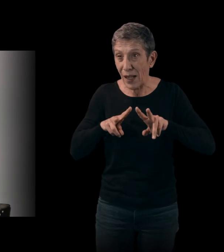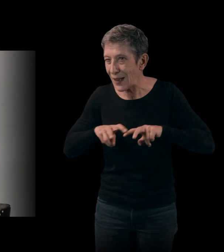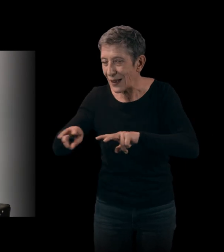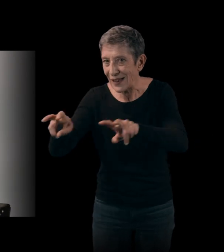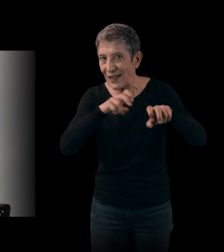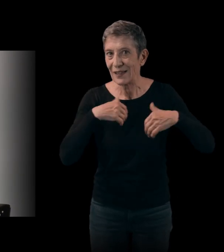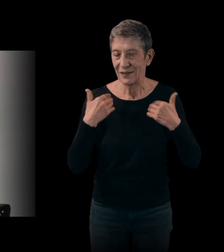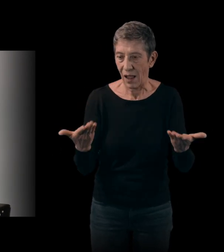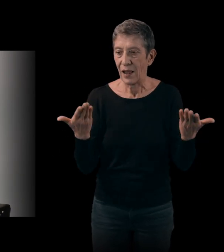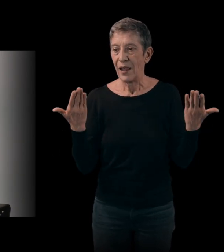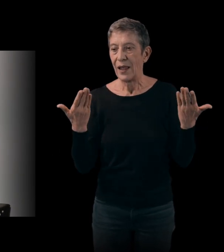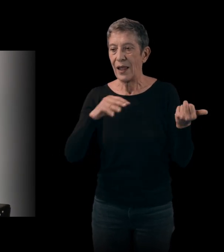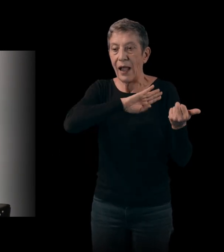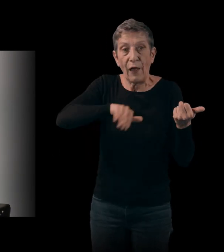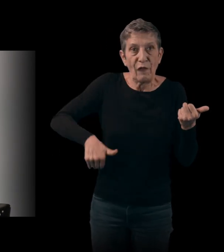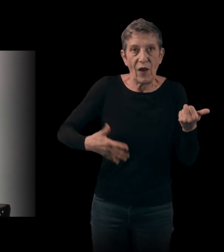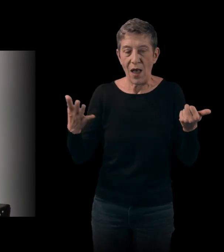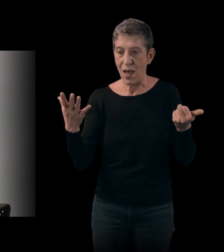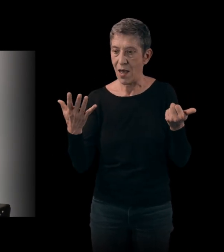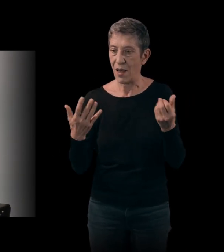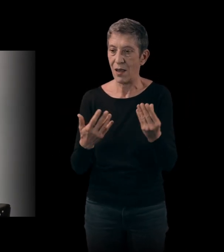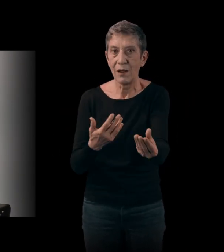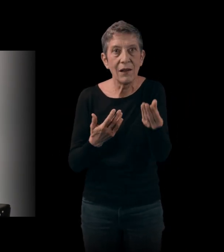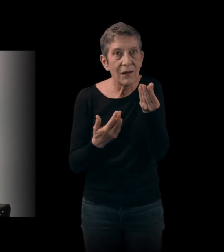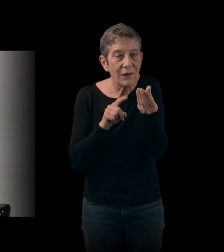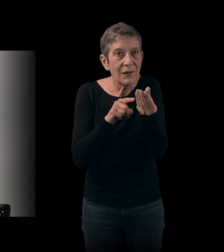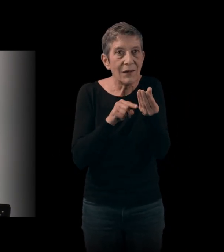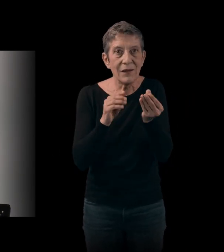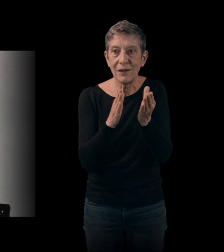Et puis je termine avec un livre que je ne peux pas lire,